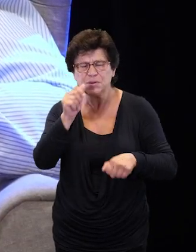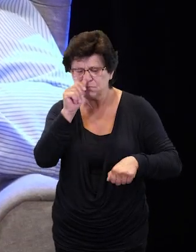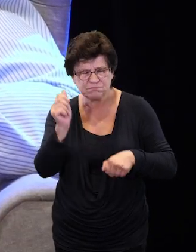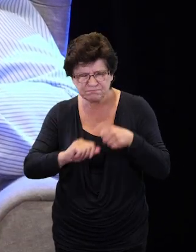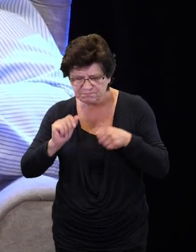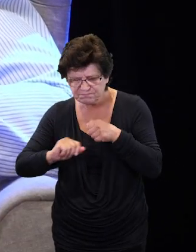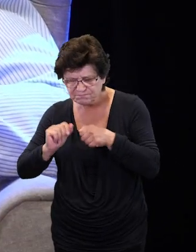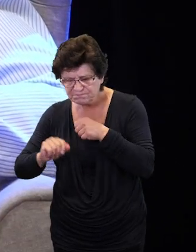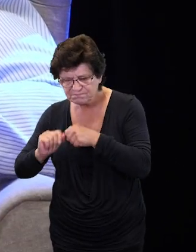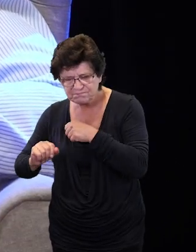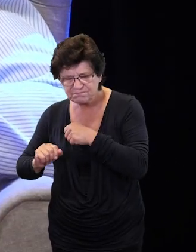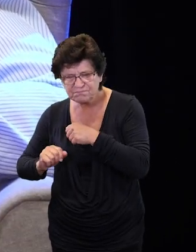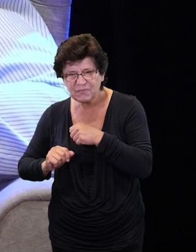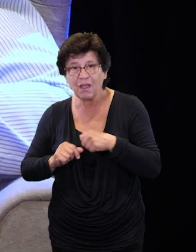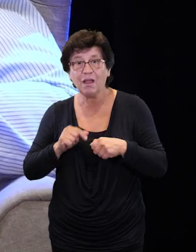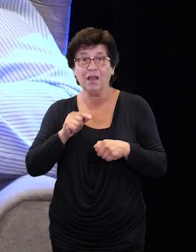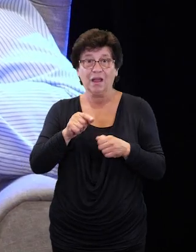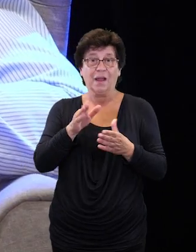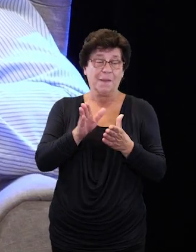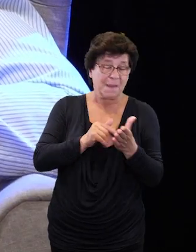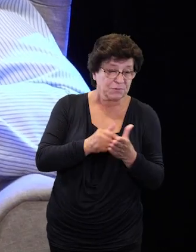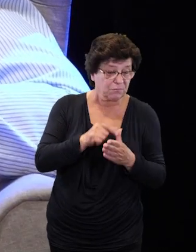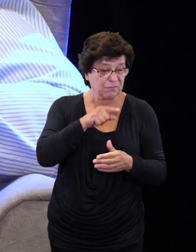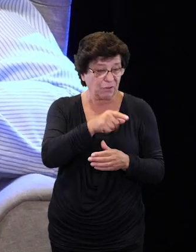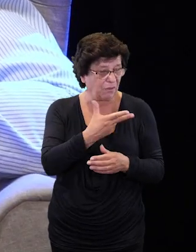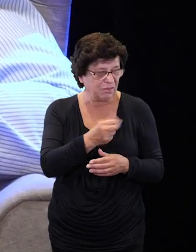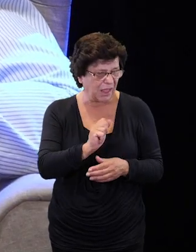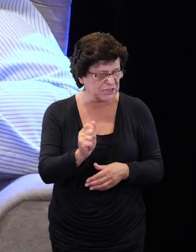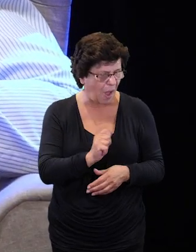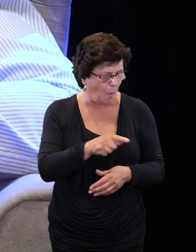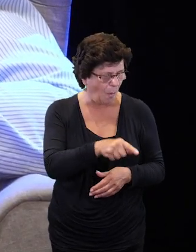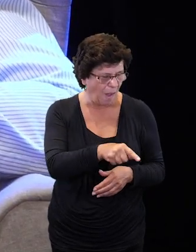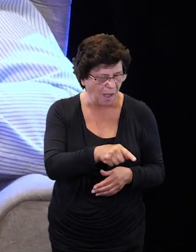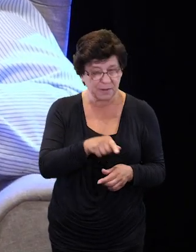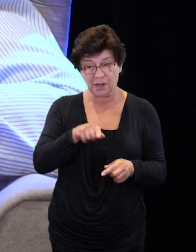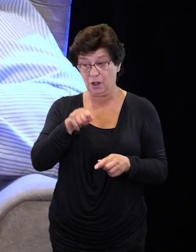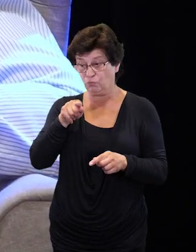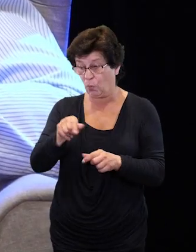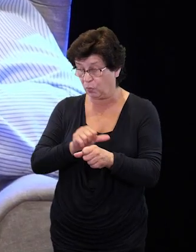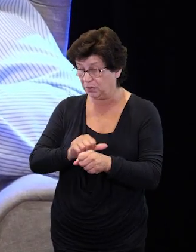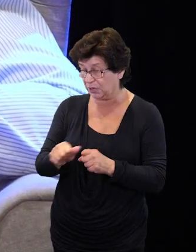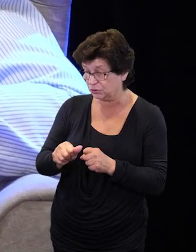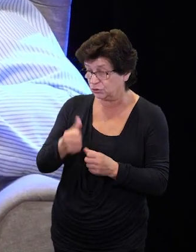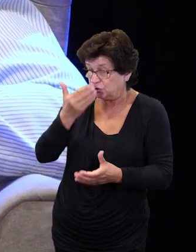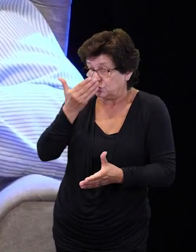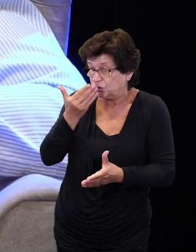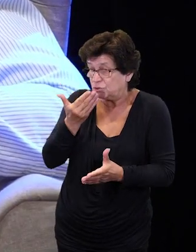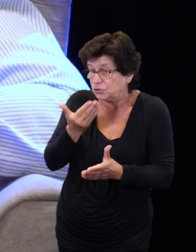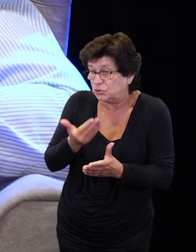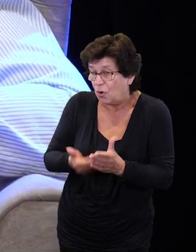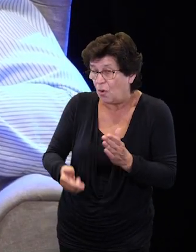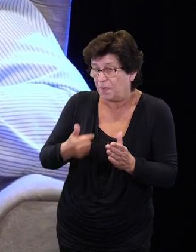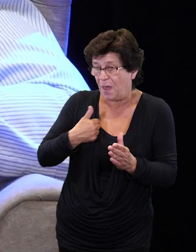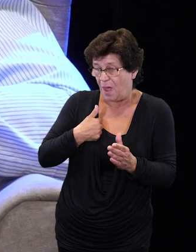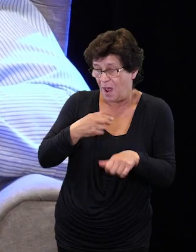nie, to jednak nigdy nie działało, to było placebo albo gorzej niż placebo, a to szkoda, że żeśmy ignorowali tyle lat na przykład.